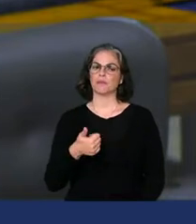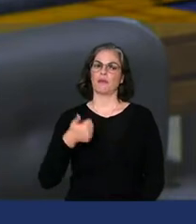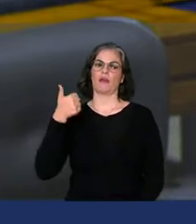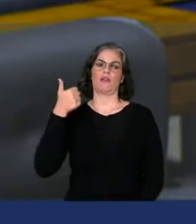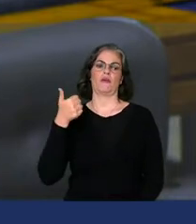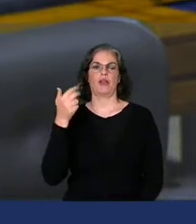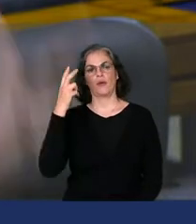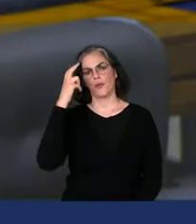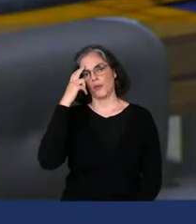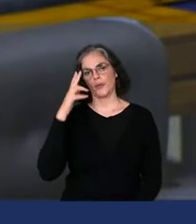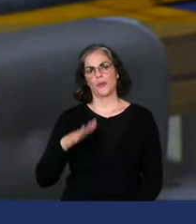CULTURA RESPIRE NOVAMENTE ATÉ QUE A GENTE POSSA RECONSTITUIR